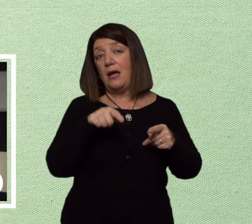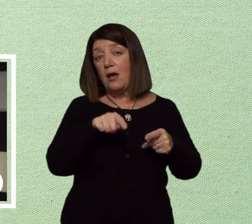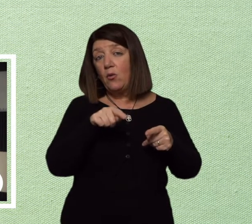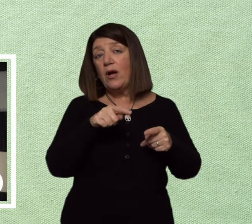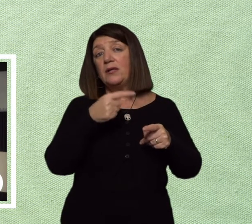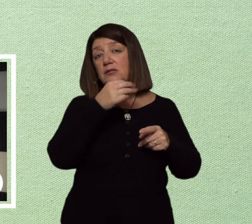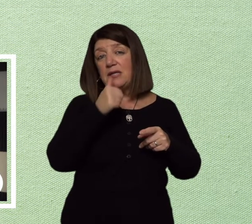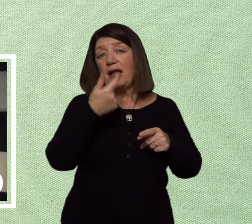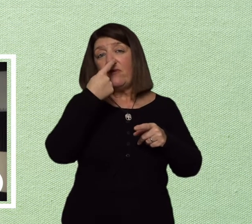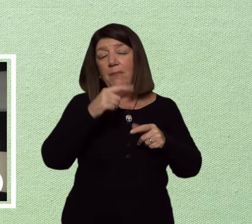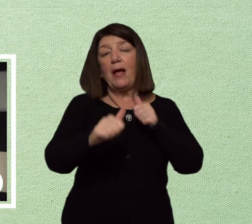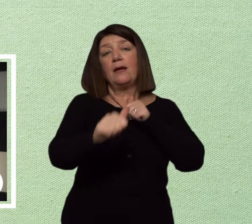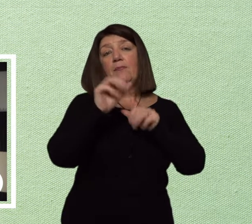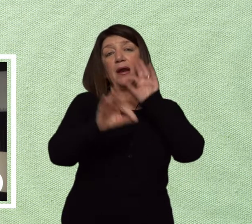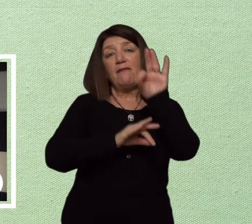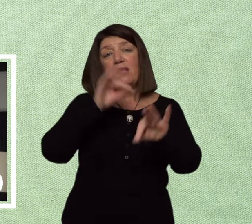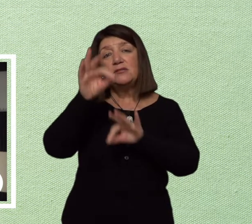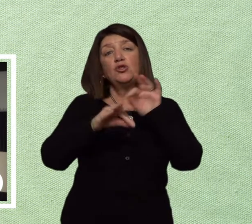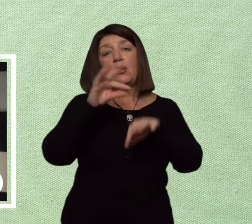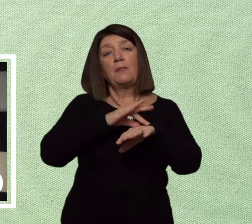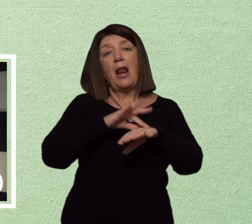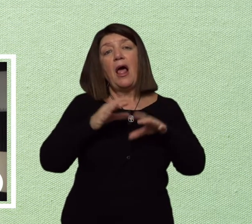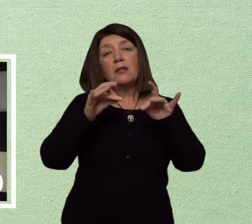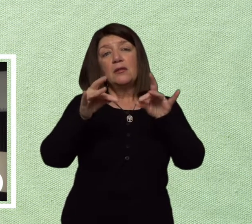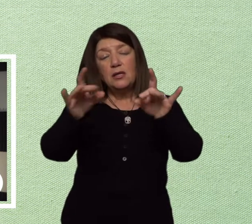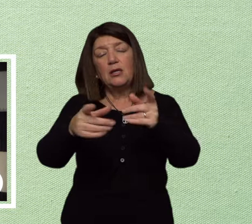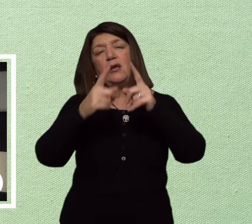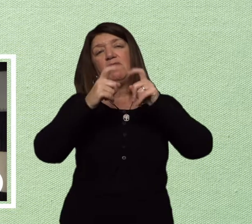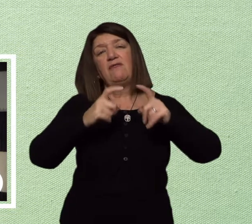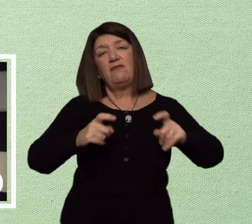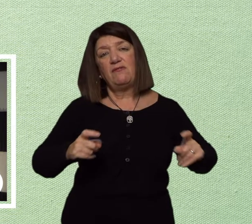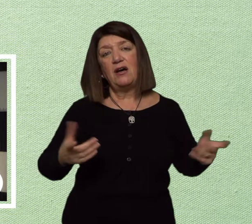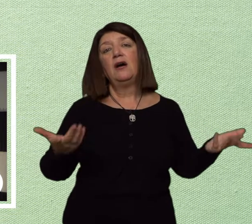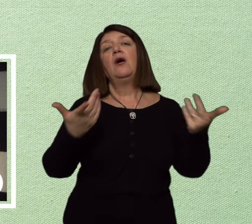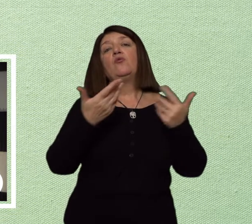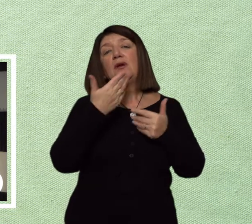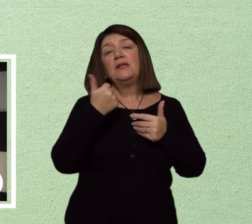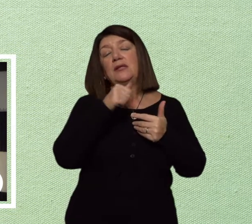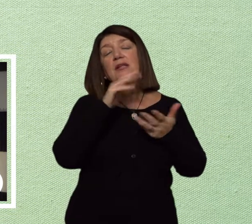sessualmente trasmissibili, anche su questo passa di indirettamente la prevenzione dei tumori del